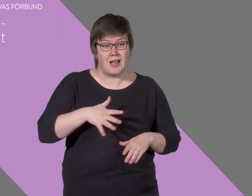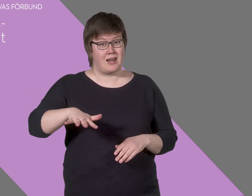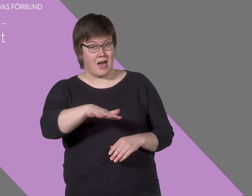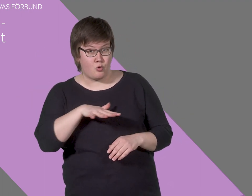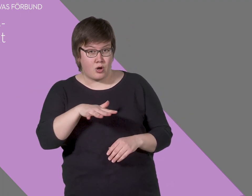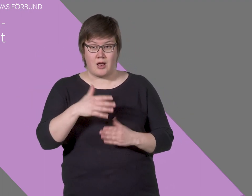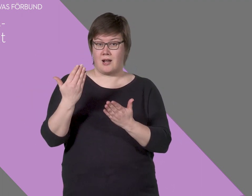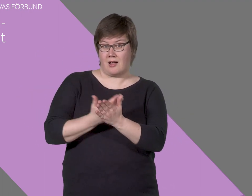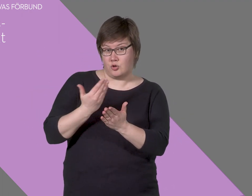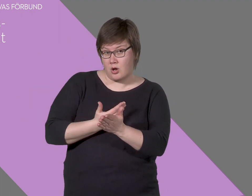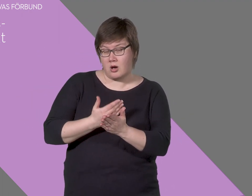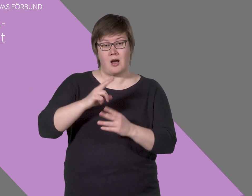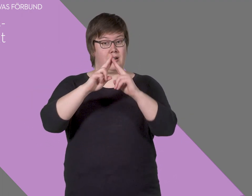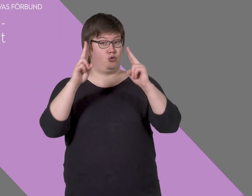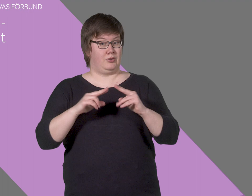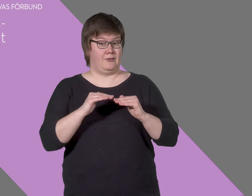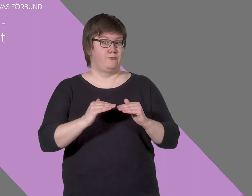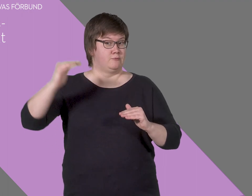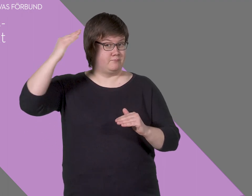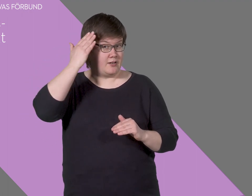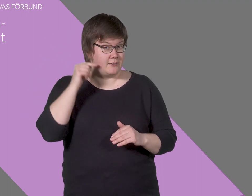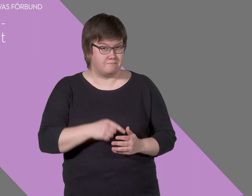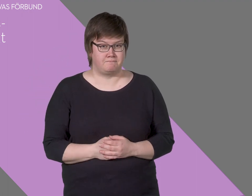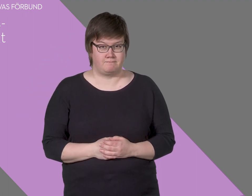regional, nationell och internationell nivå.